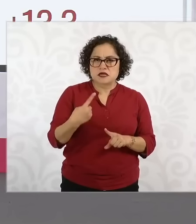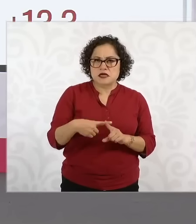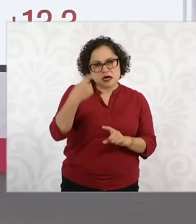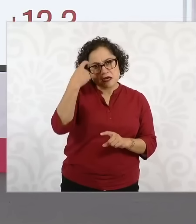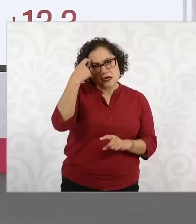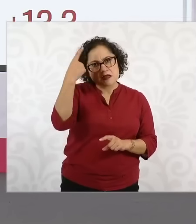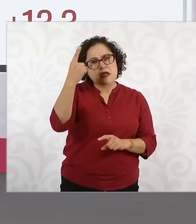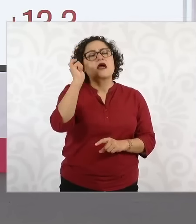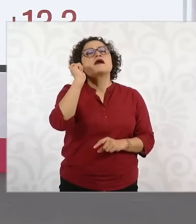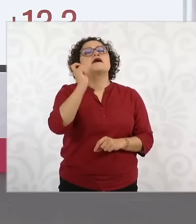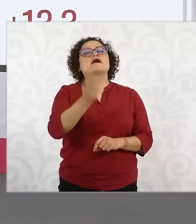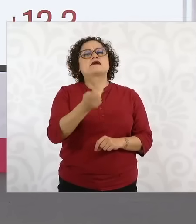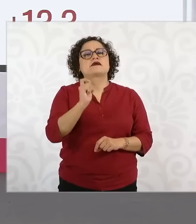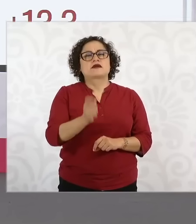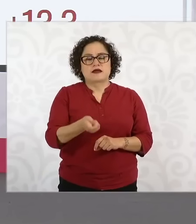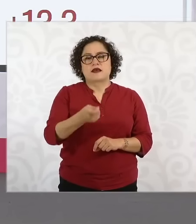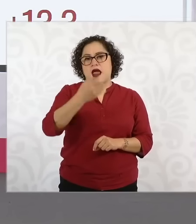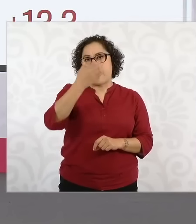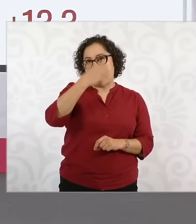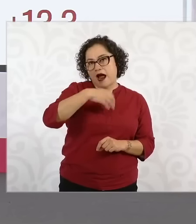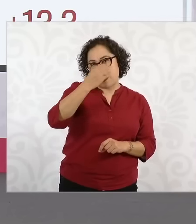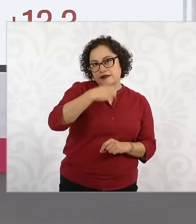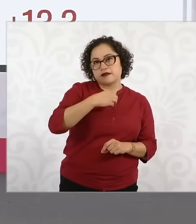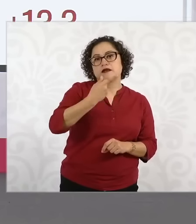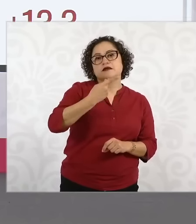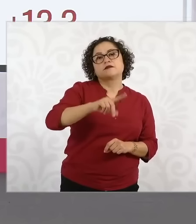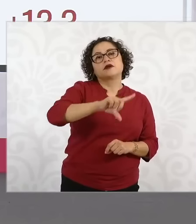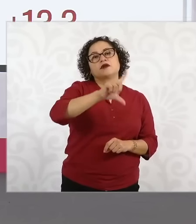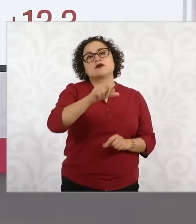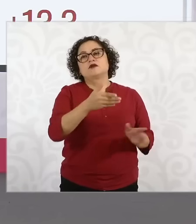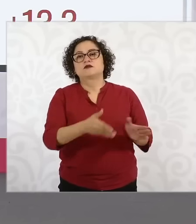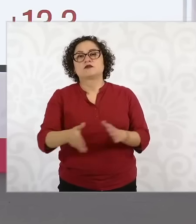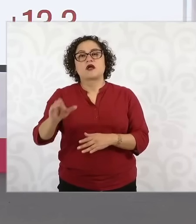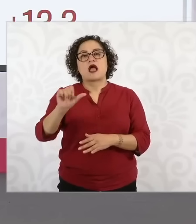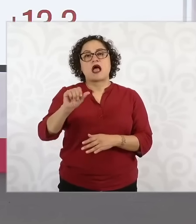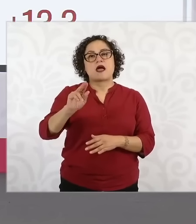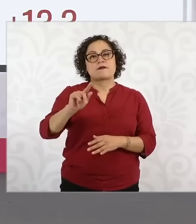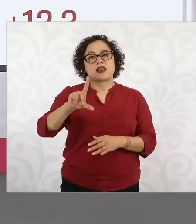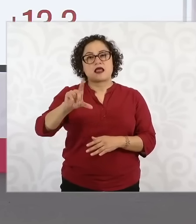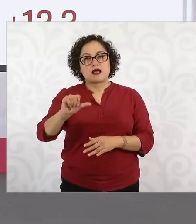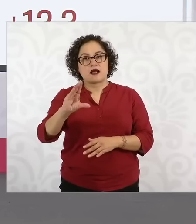pero no es hasta Ávila Camacho que se constituye el Instituto Mexicano del Seguro Social para poder